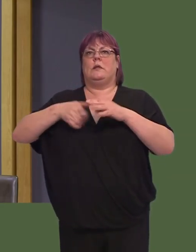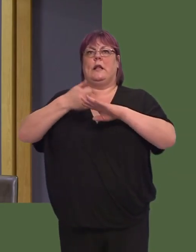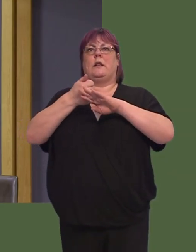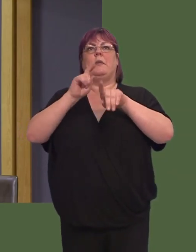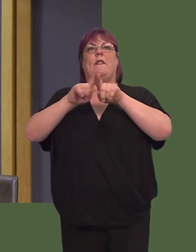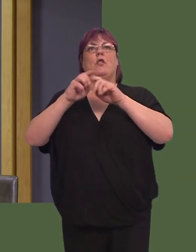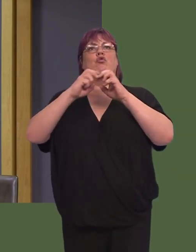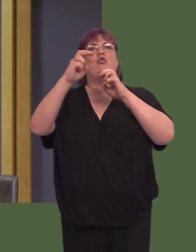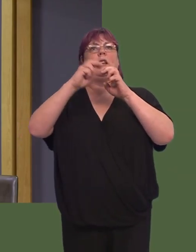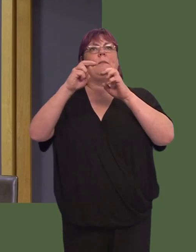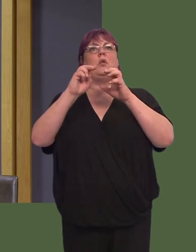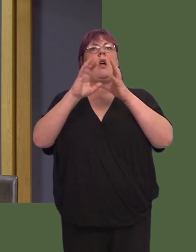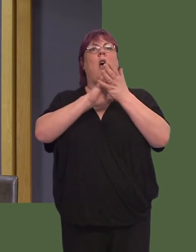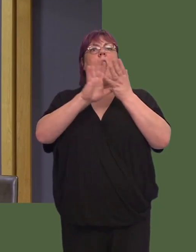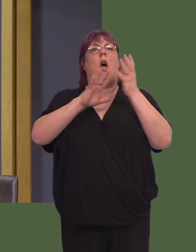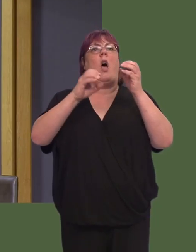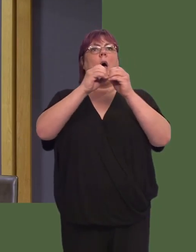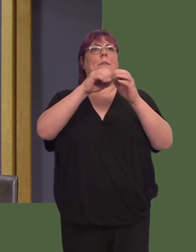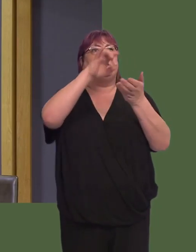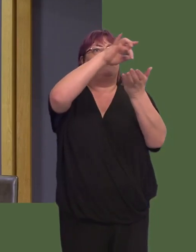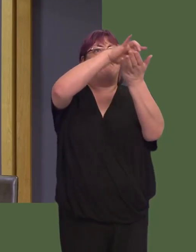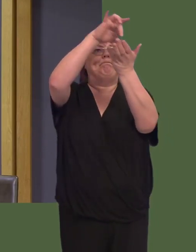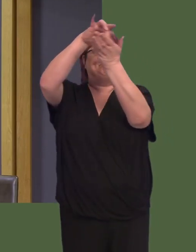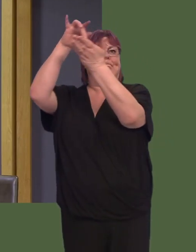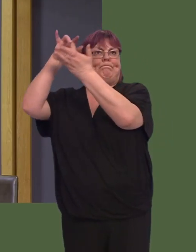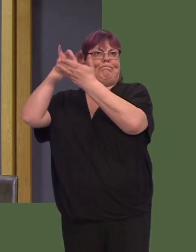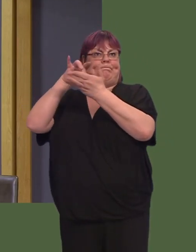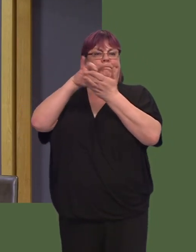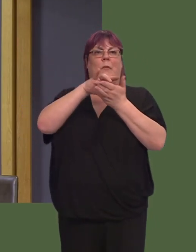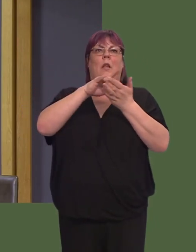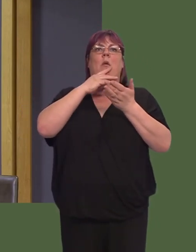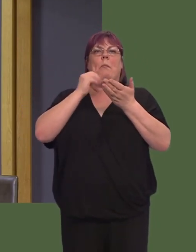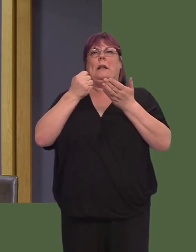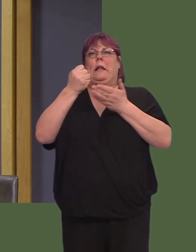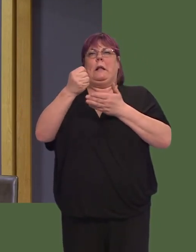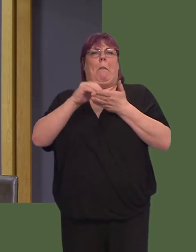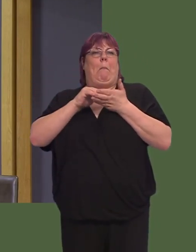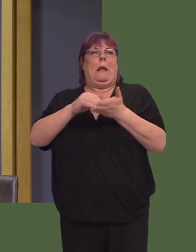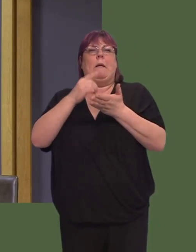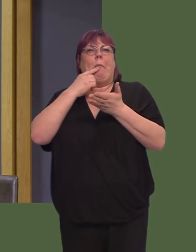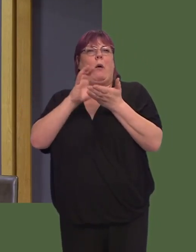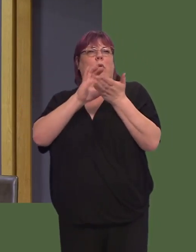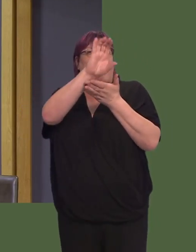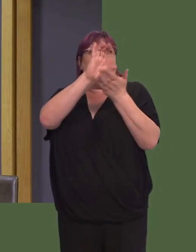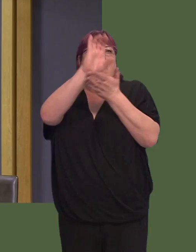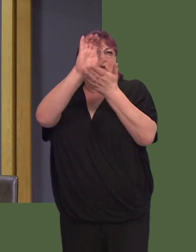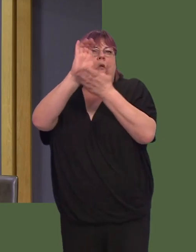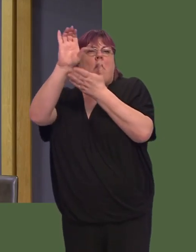trafnidiaeth ar draws y gogledd, ac mae hynny i'w groesawu wrth gwrsóbuddsoddiad o, rydw i'n siwr, ddegau o filiynau yn yr isadeiledd ynaóond ar yr un pryd, wrth gwrs, ychydig